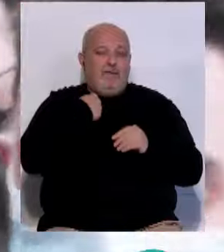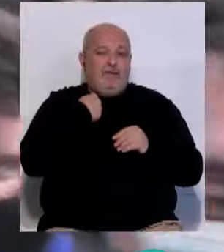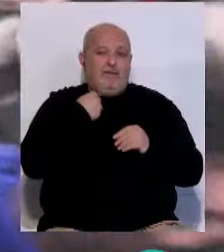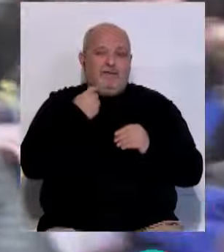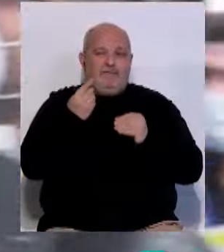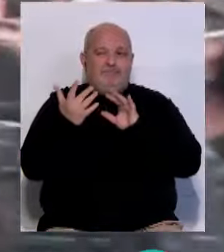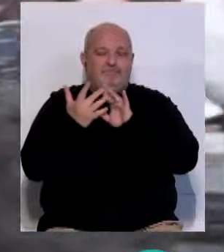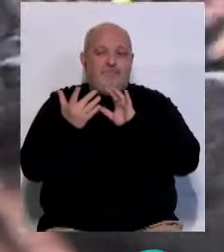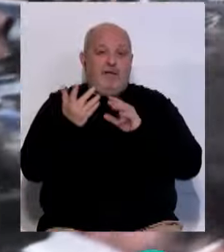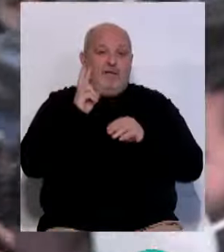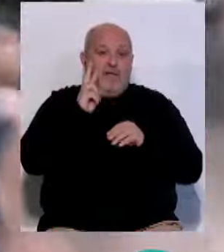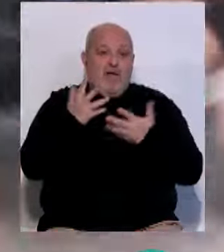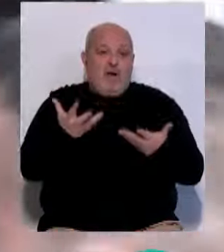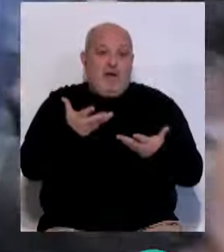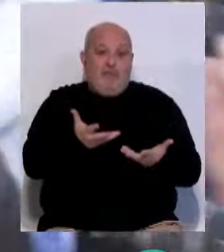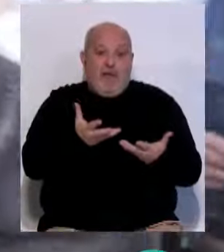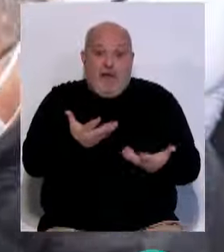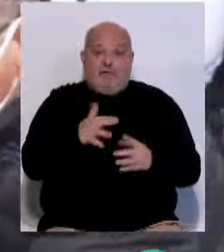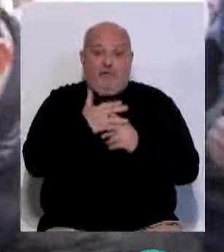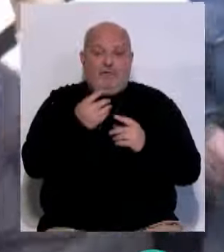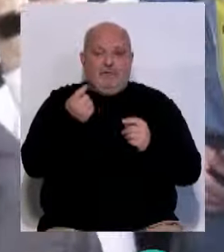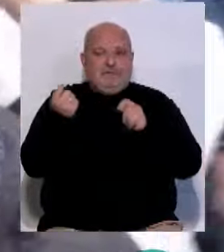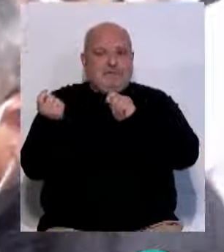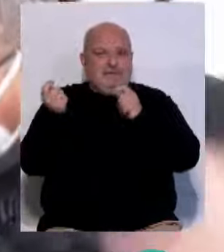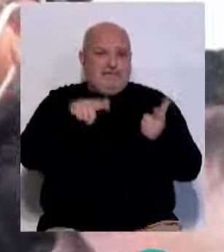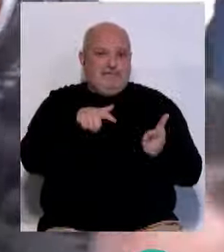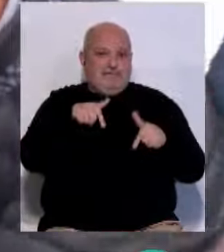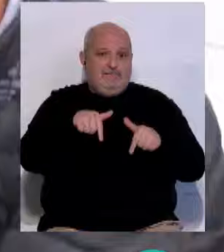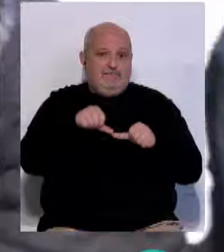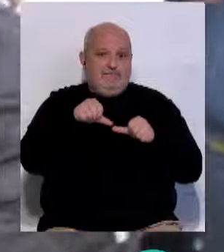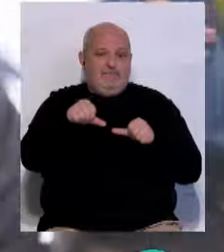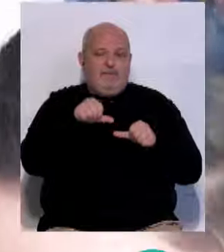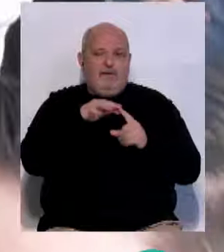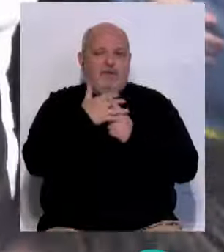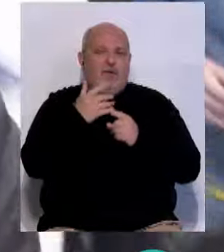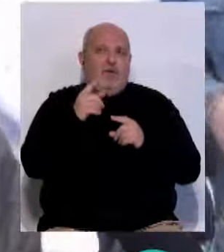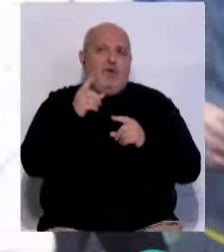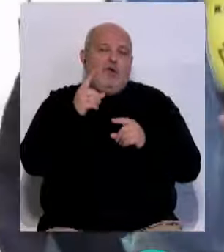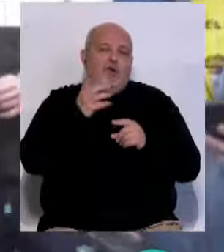y habrá quien vea pues ciertas similitudes con la situación actual que no le querrán hacer la cama